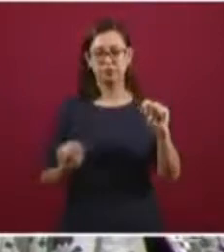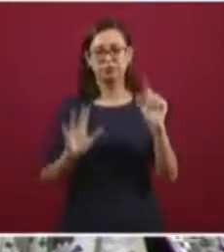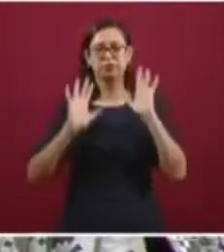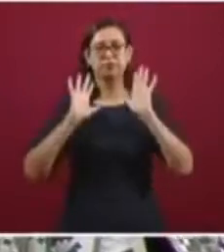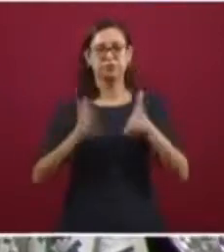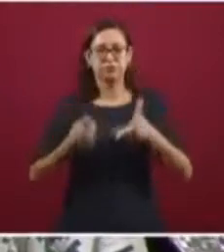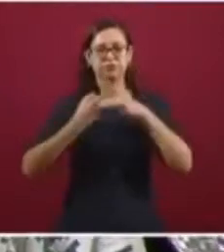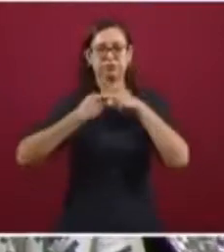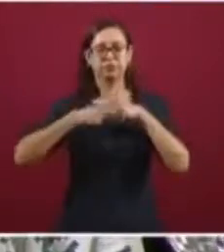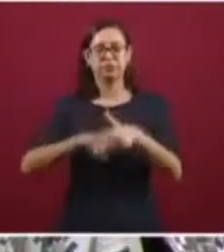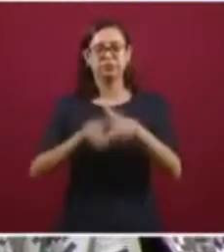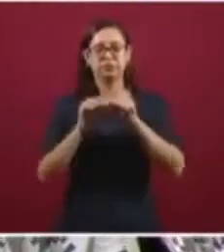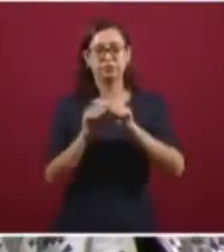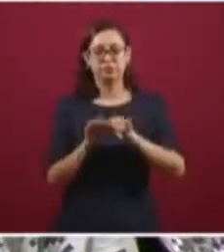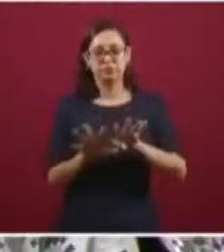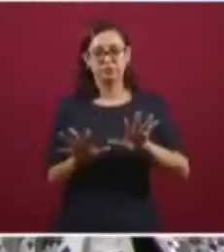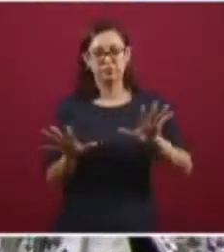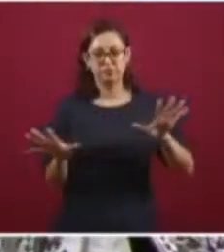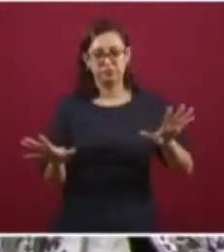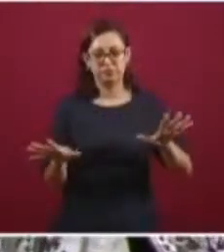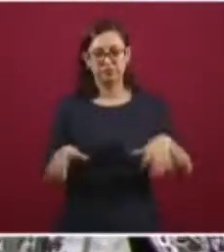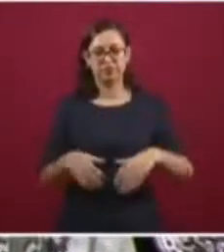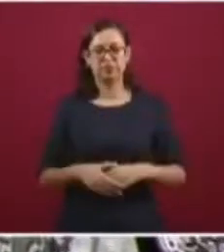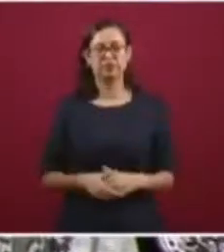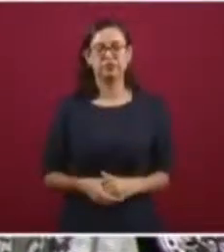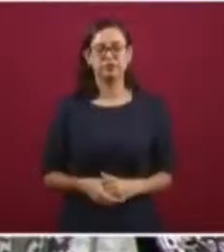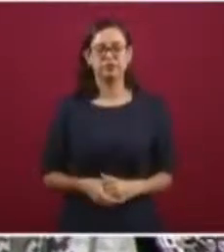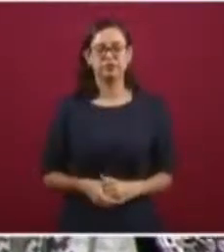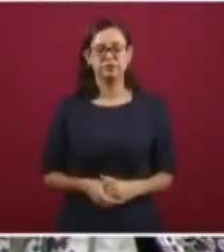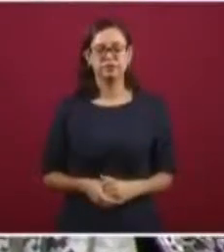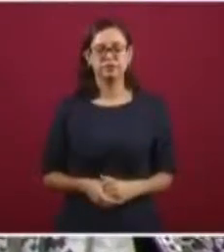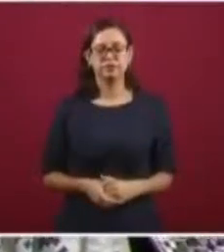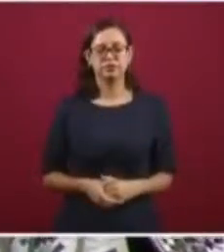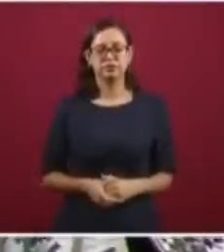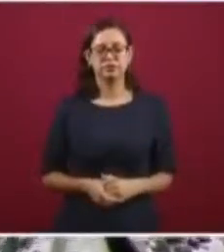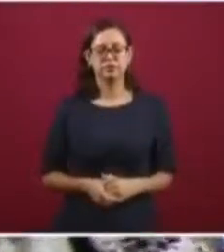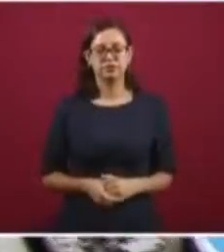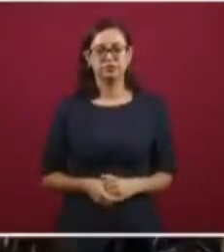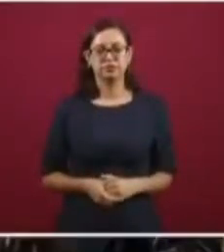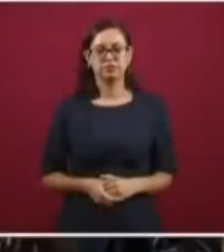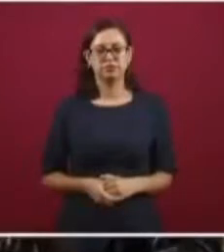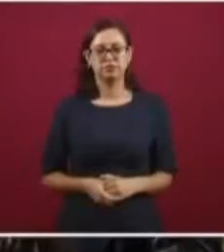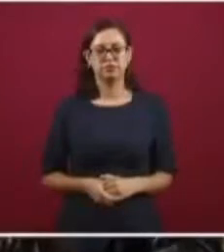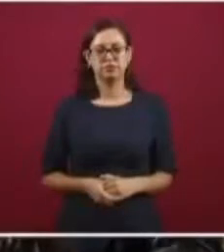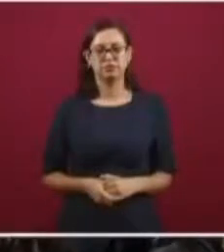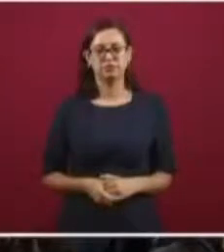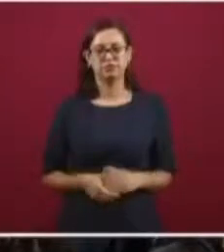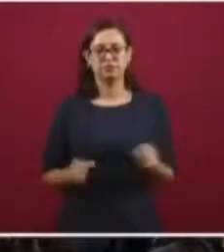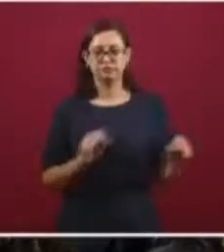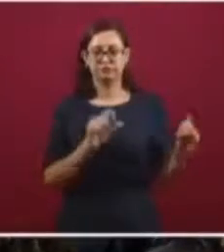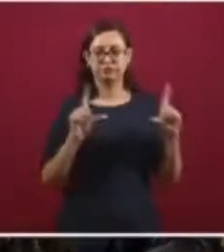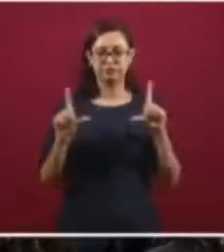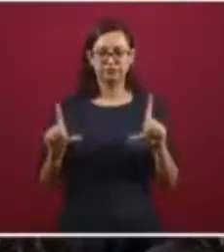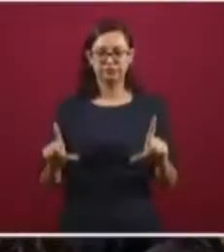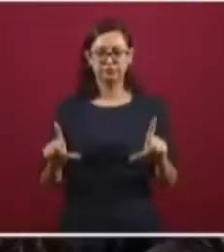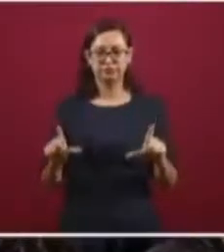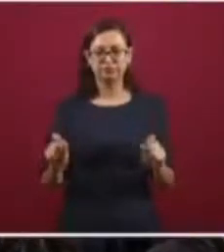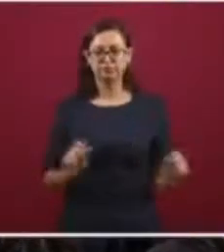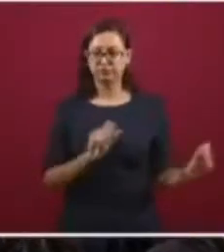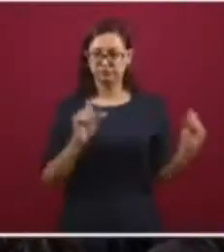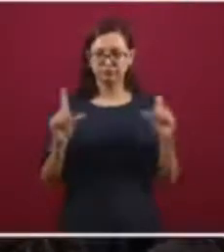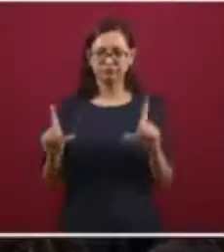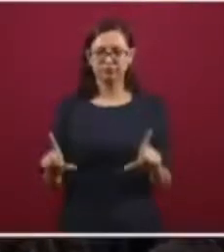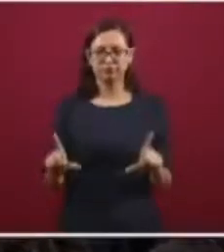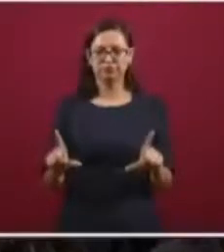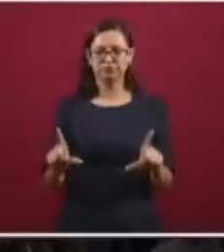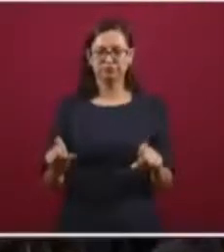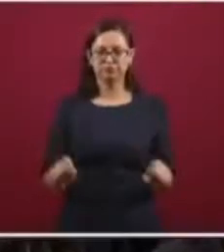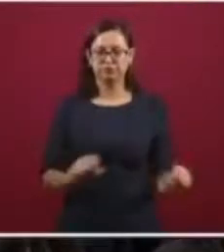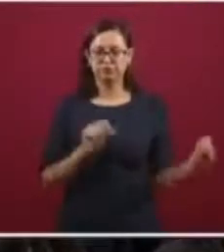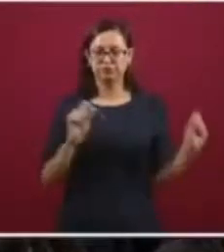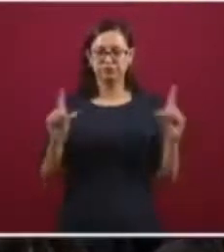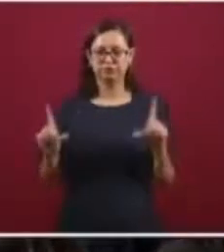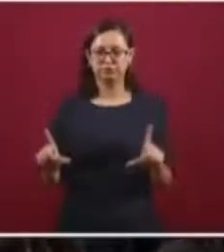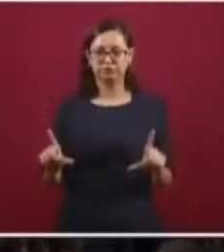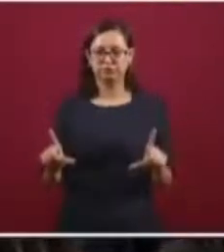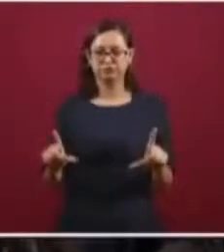Entonces, partimos, adelante, adelante.